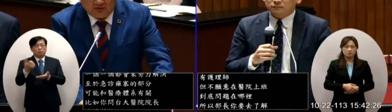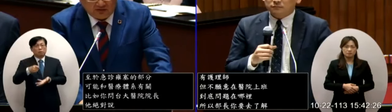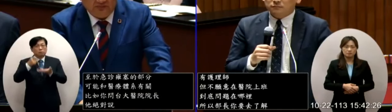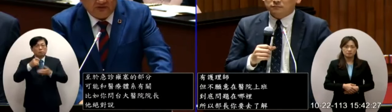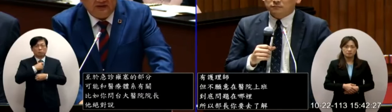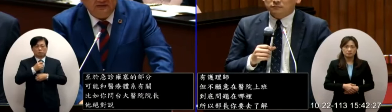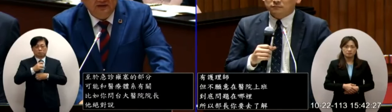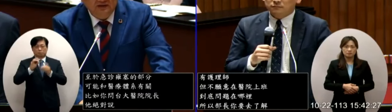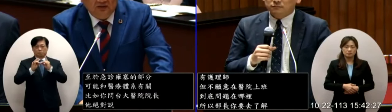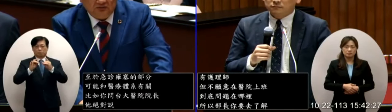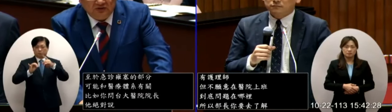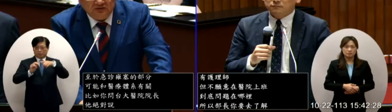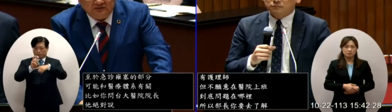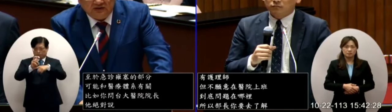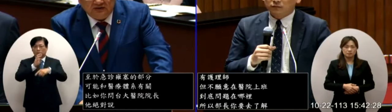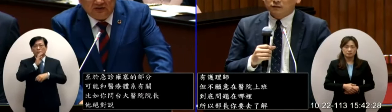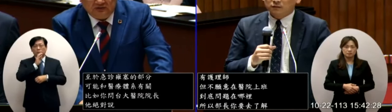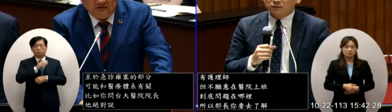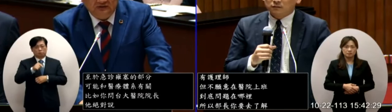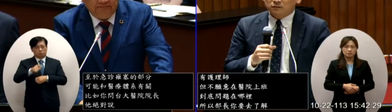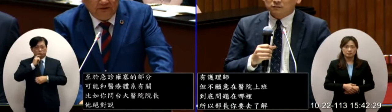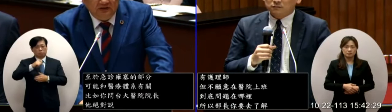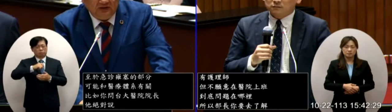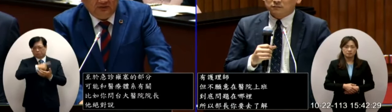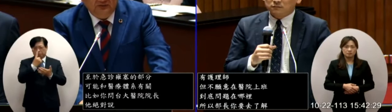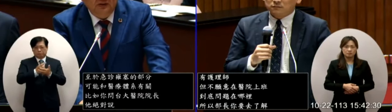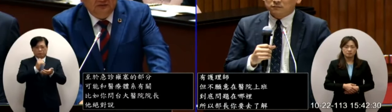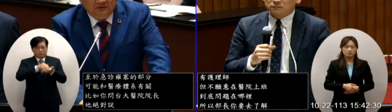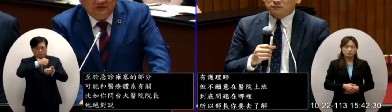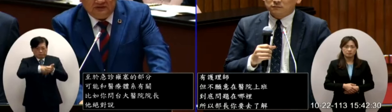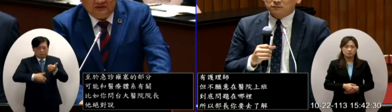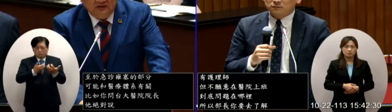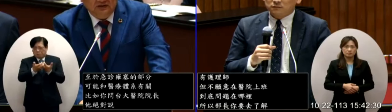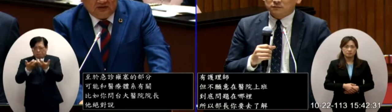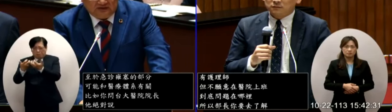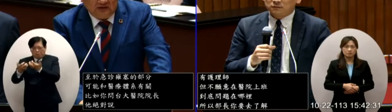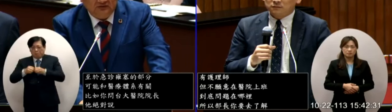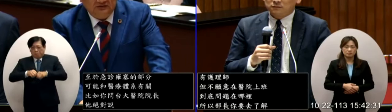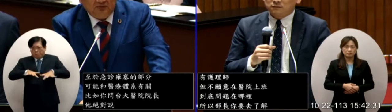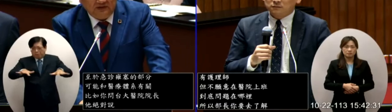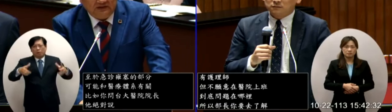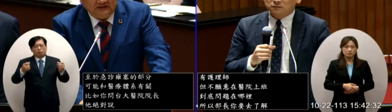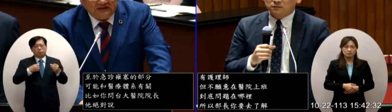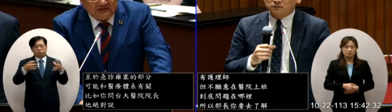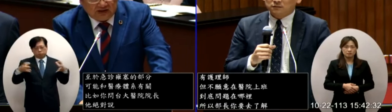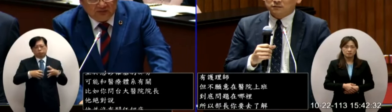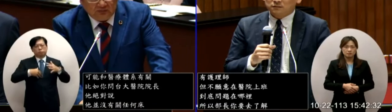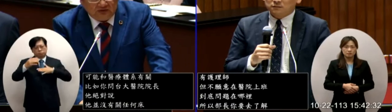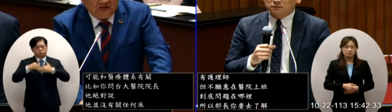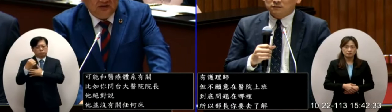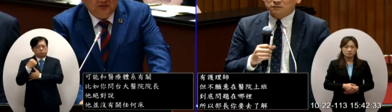就有20% 所以這整個醫療體系的分流分級 也是要去 我們大家一起來努力